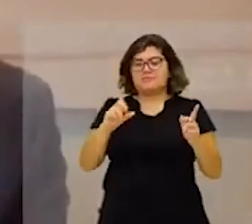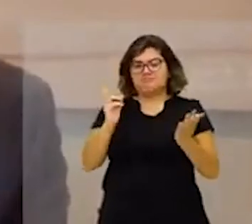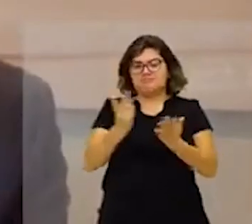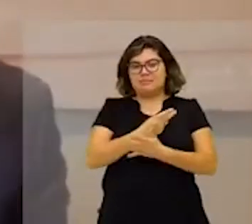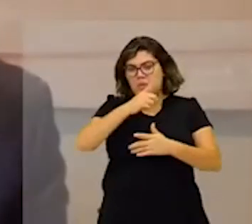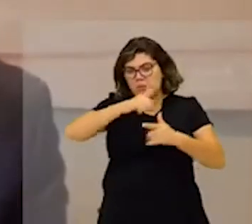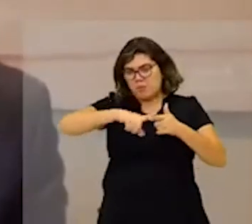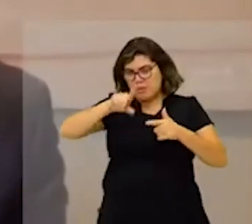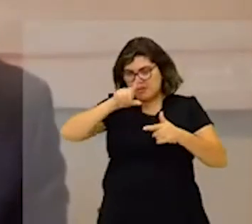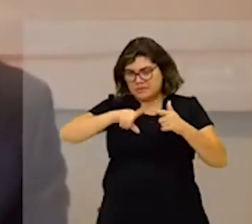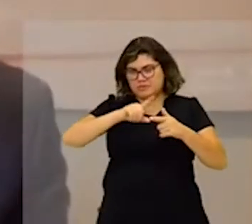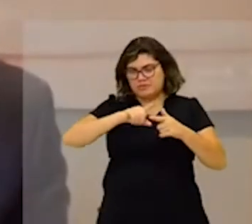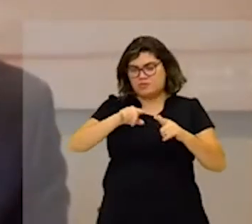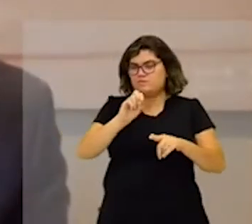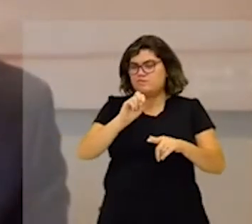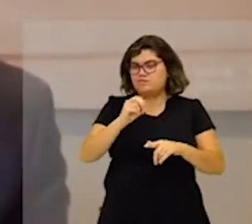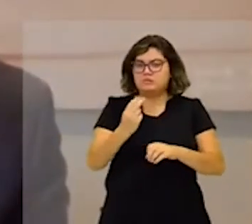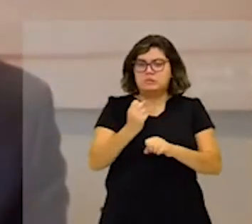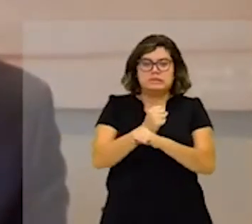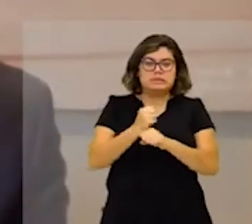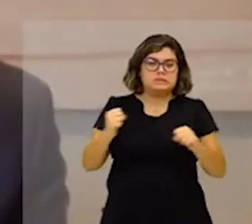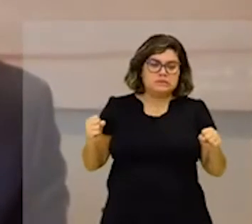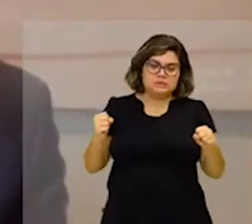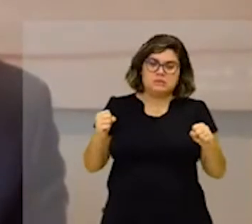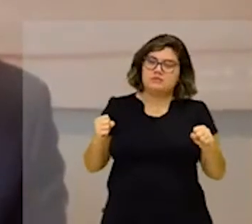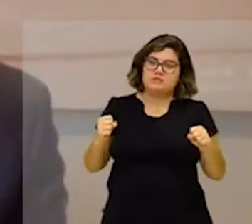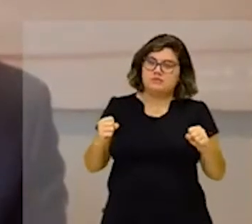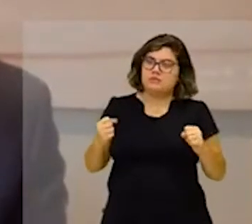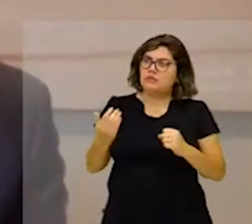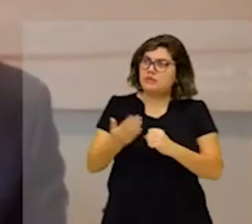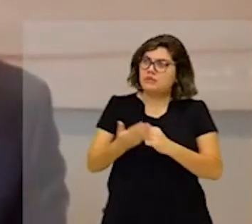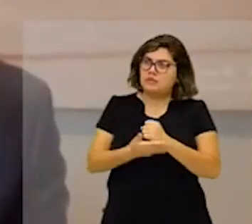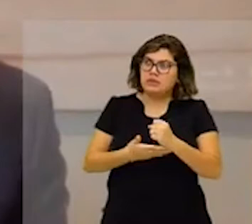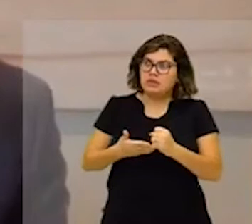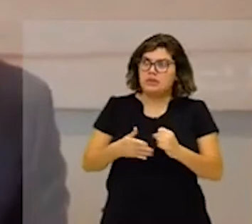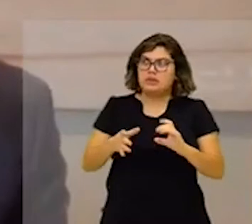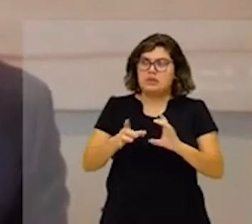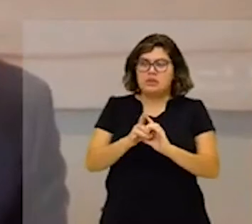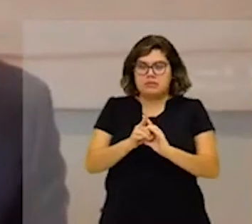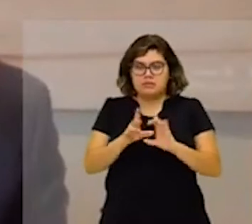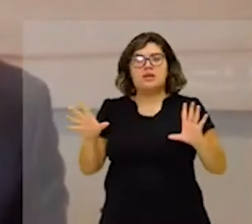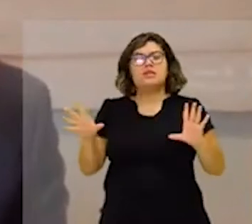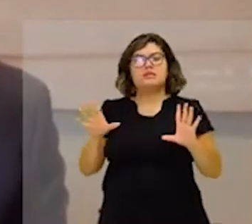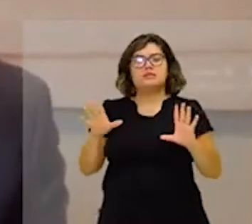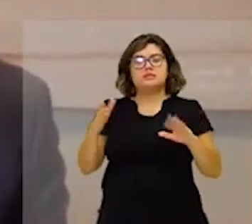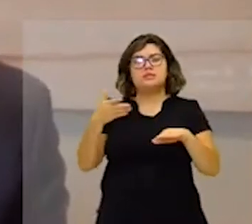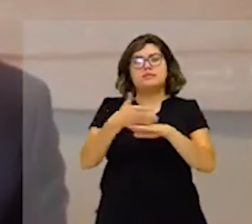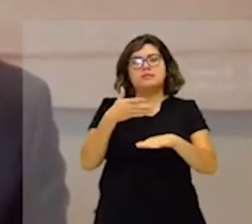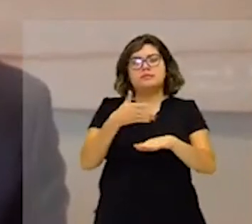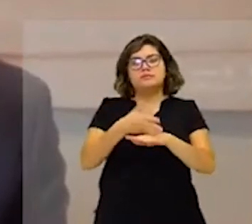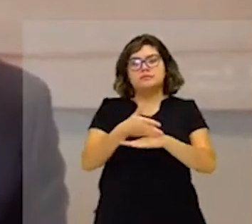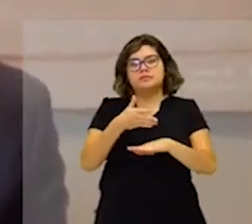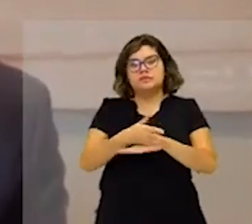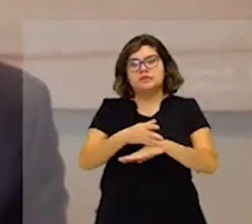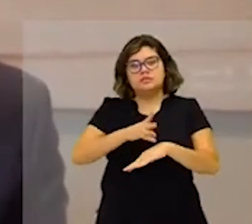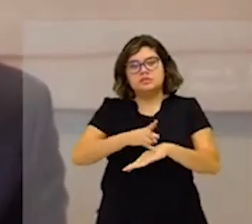numa inviabilização da do fomento da Democracia participativa e cada vez mais plural brasileira